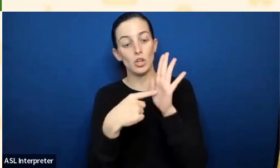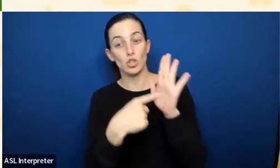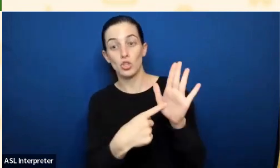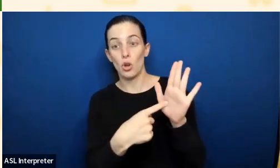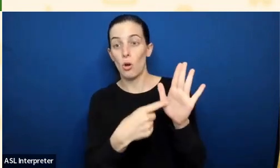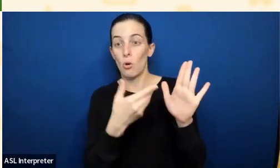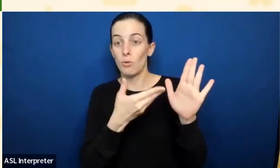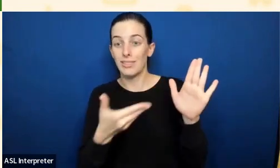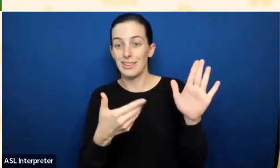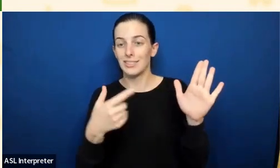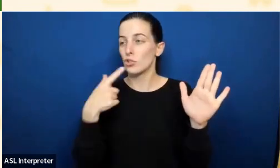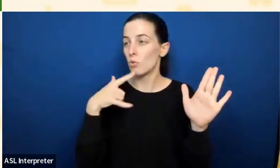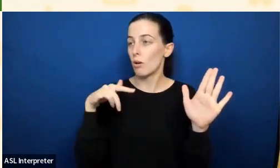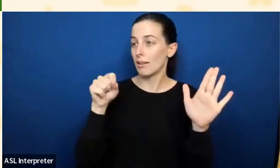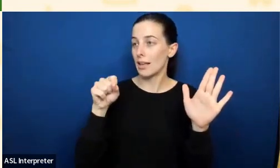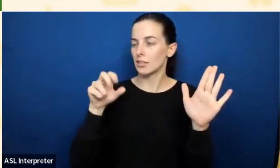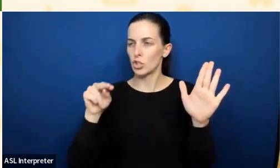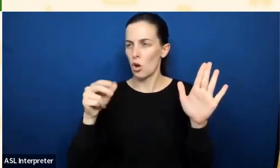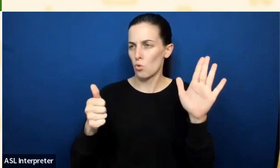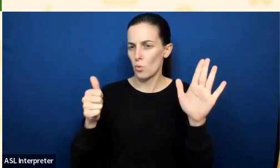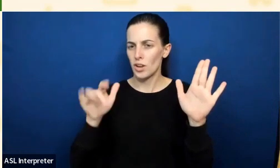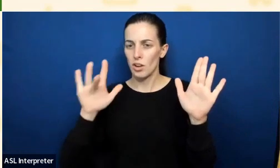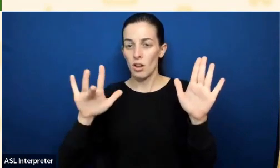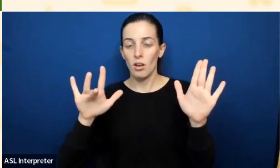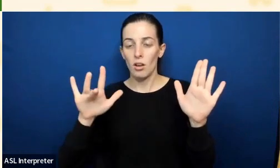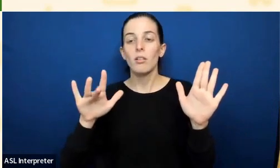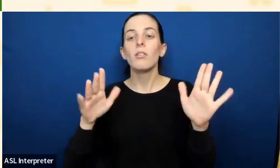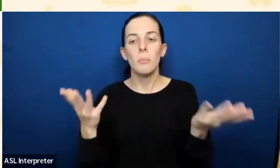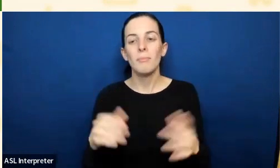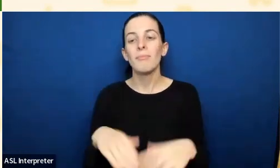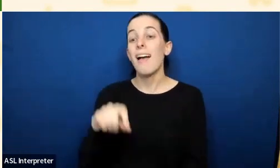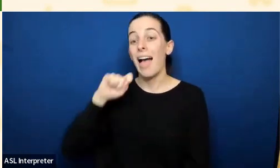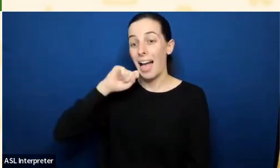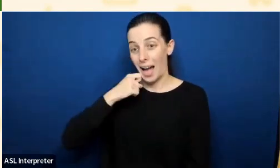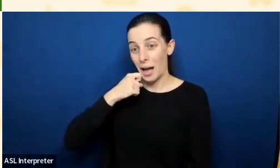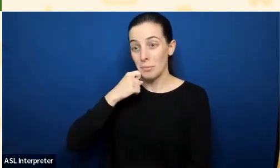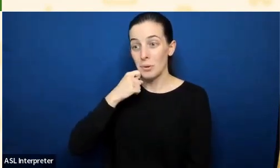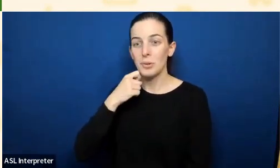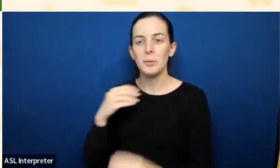Y luego Apple a veces se vuelve un poco más general y dice: Aquí está esta opción; ¿la quieres o no?